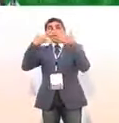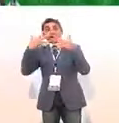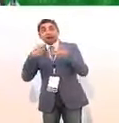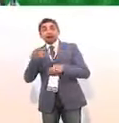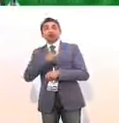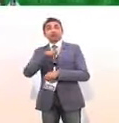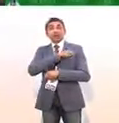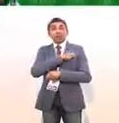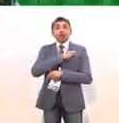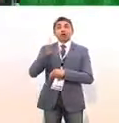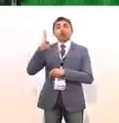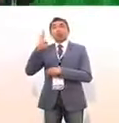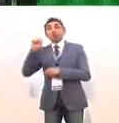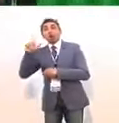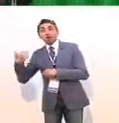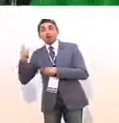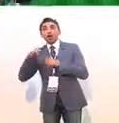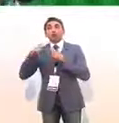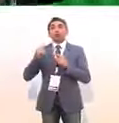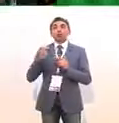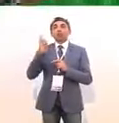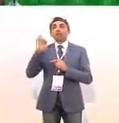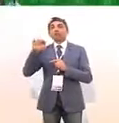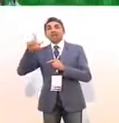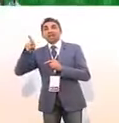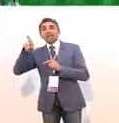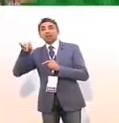da quello spagnolo, da quello boliviano, da quello filippino, olandese o polacco: noi